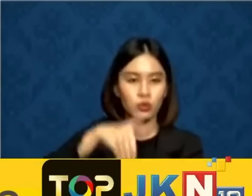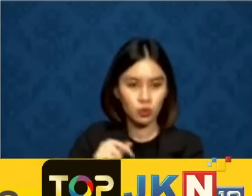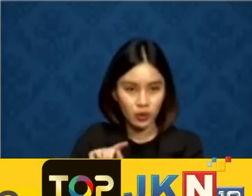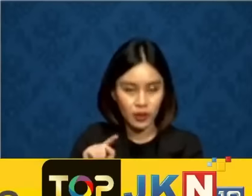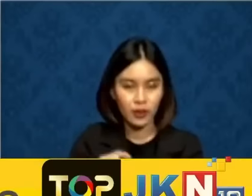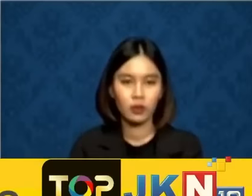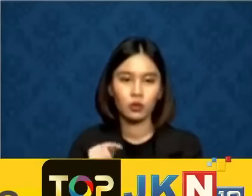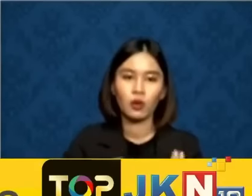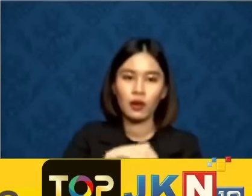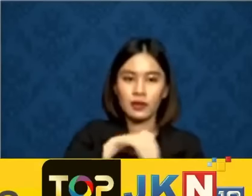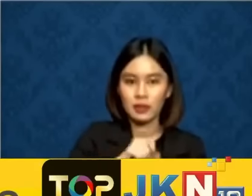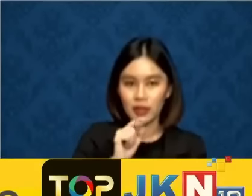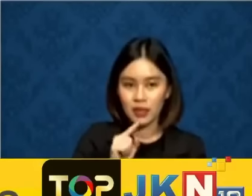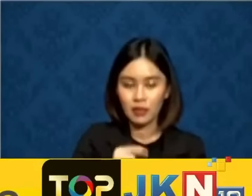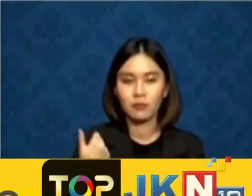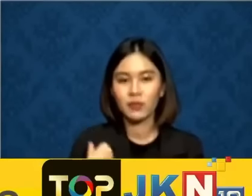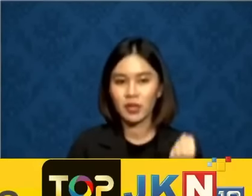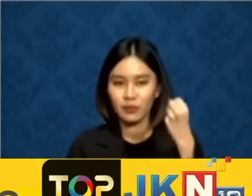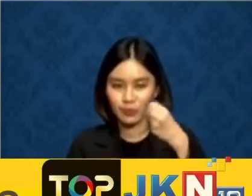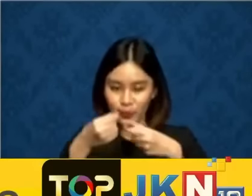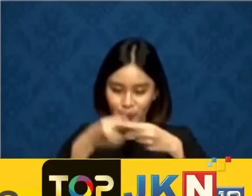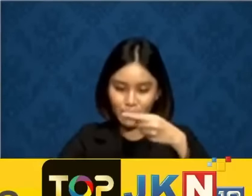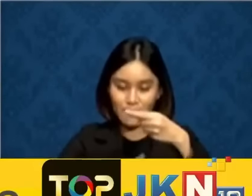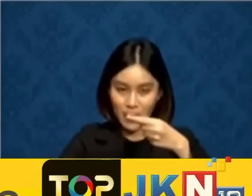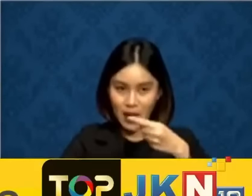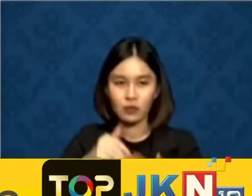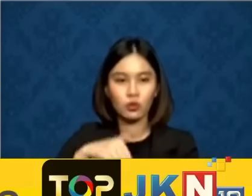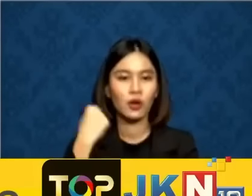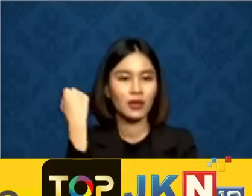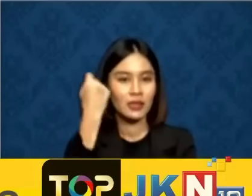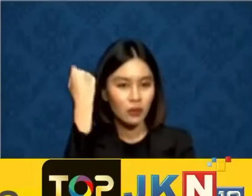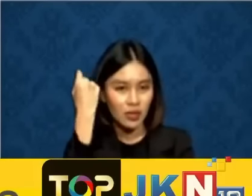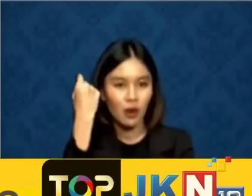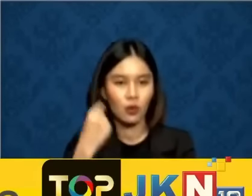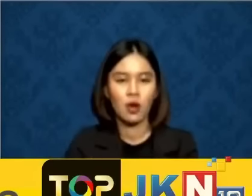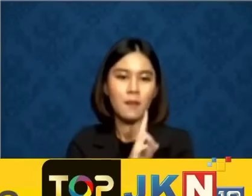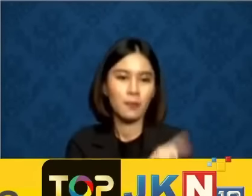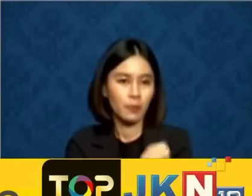เศรษฐกิจของ 8 ด้านได้แก่ศูนย์กลางการ ท่องเที่ยวศูนย์กลางการแพทย์และสุขภาพ